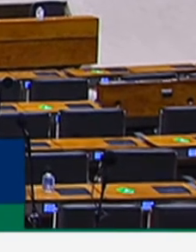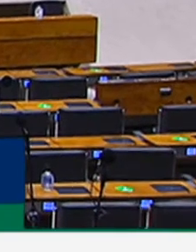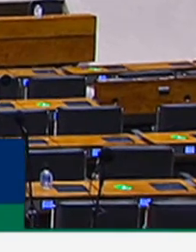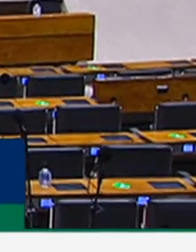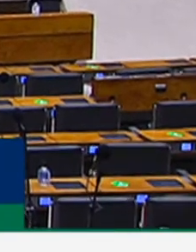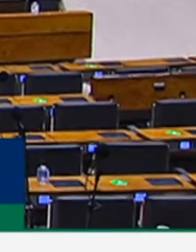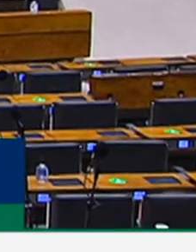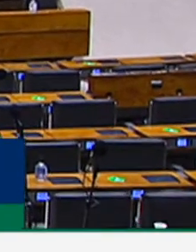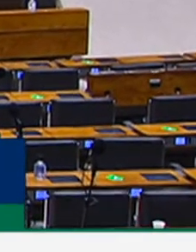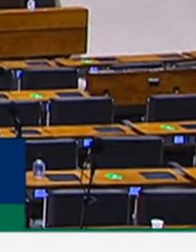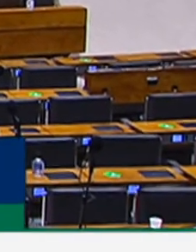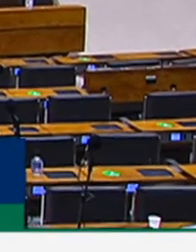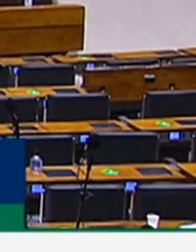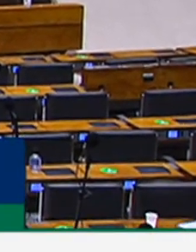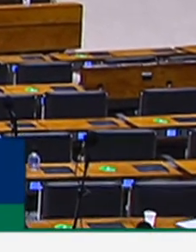DAS DÍVIDAS. EM RELAÇÃO AOS DESCONTOS PARA QUITAÇÃO EM